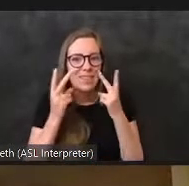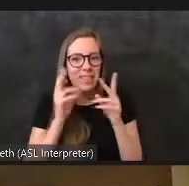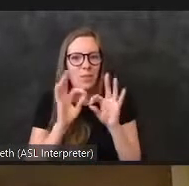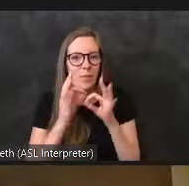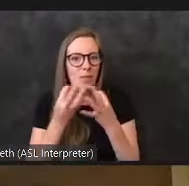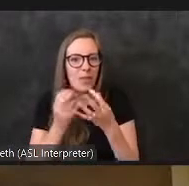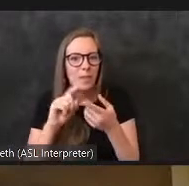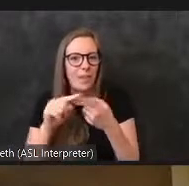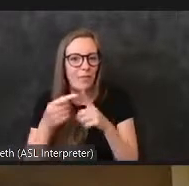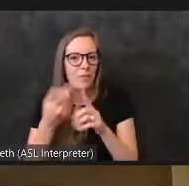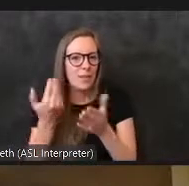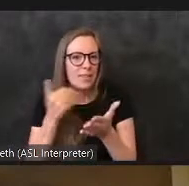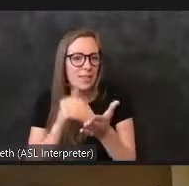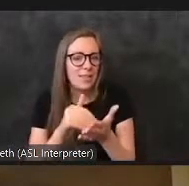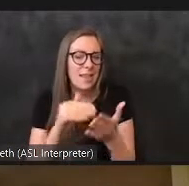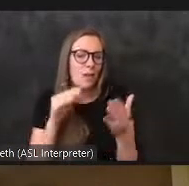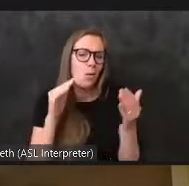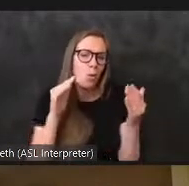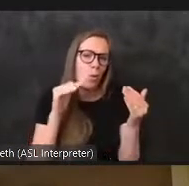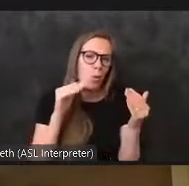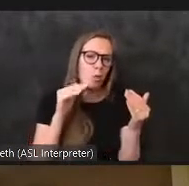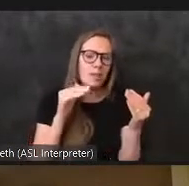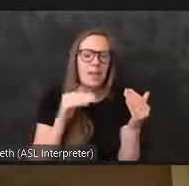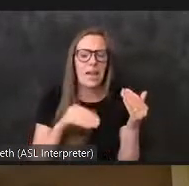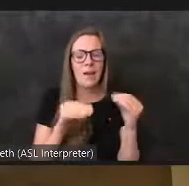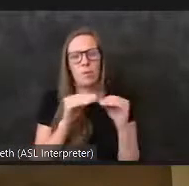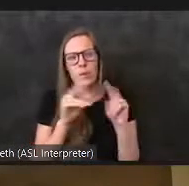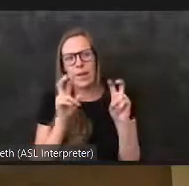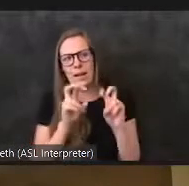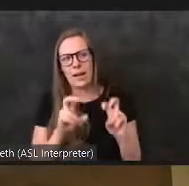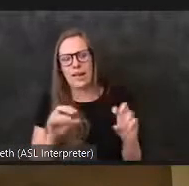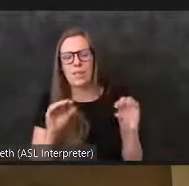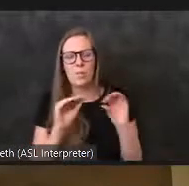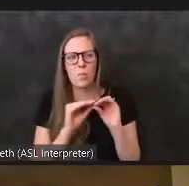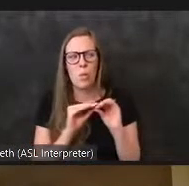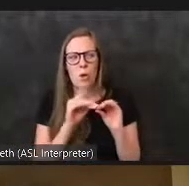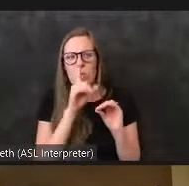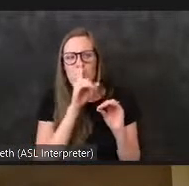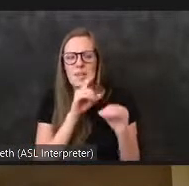mayores con visitas y esperemos que con una profundización profundización en ello.